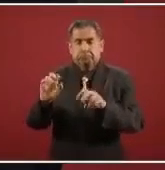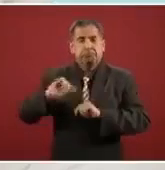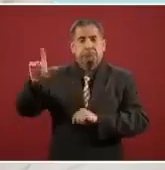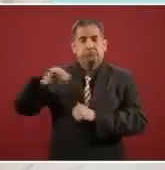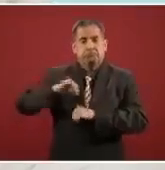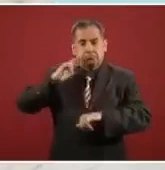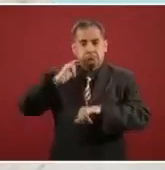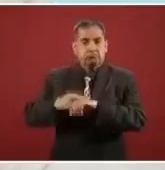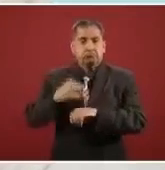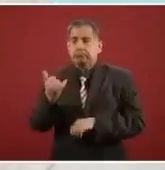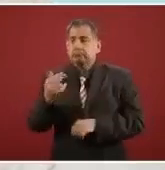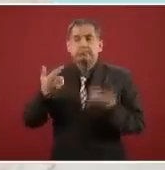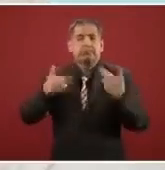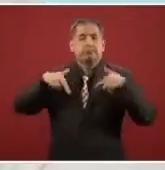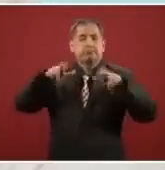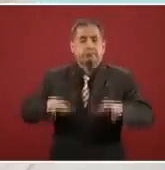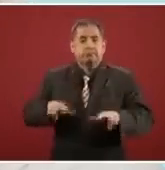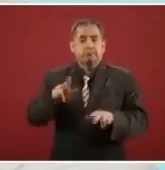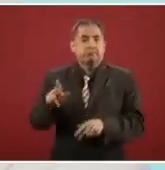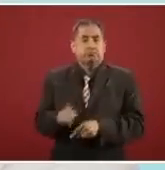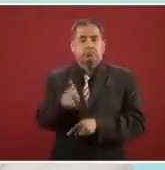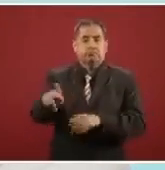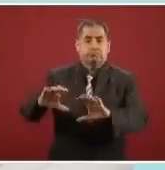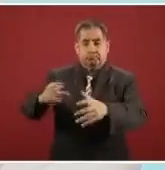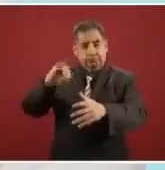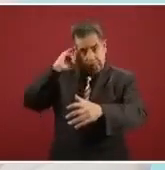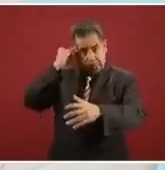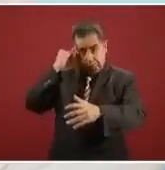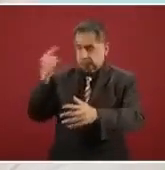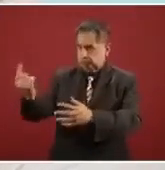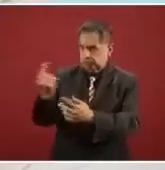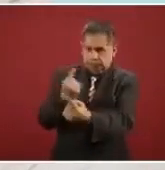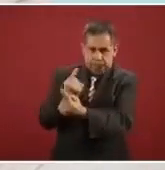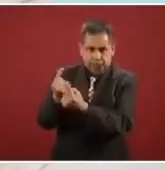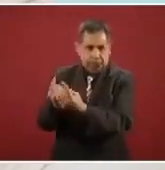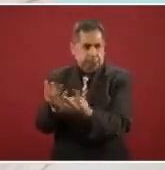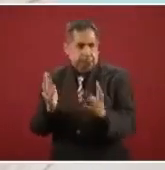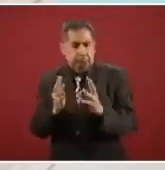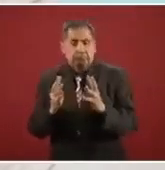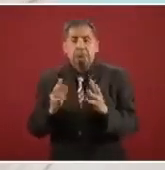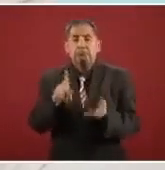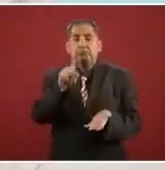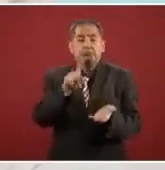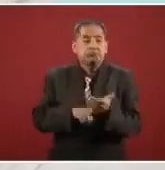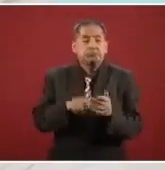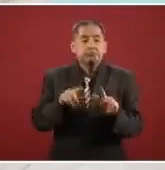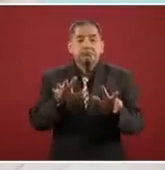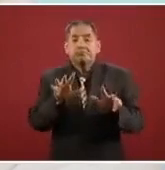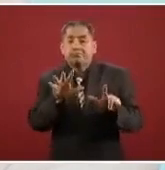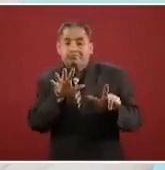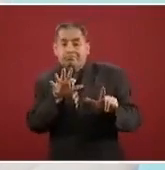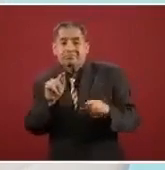y representantes de nuestros pueblos, de nuestras comunidades de mil 78 comunidades indígenas,